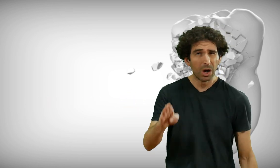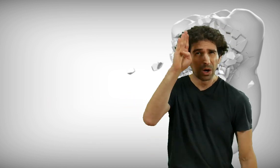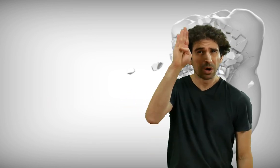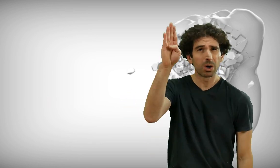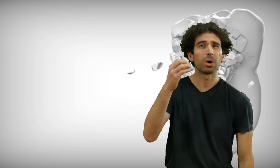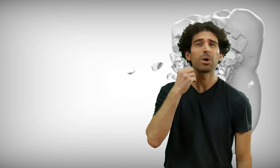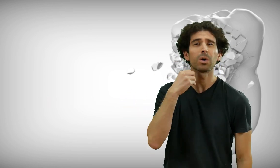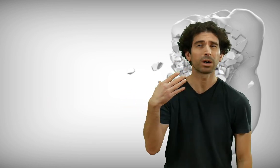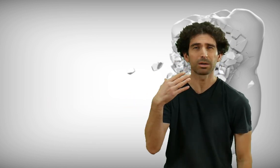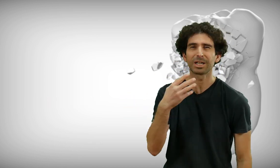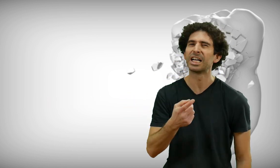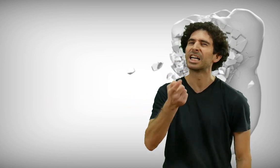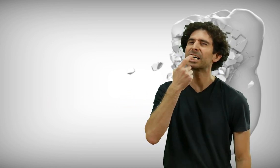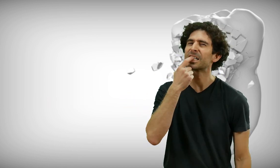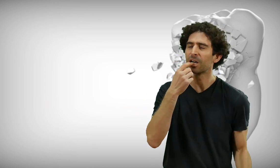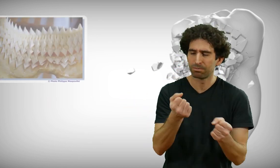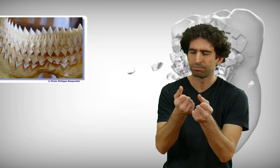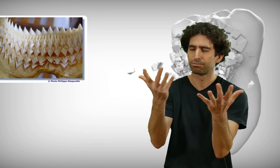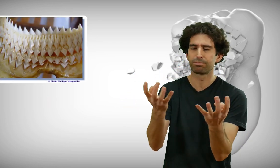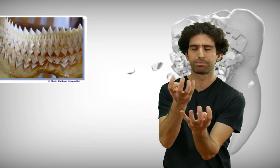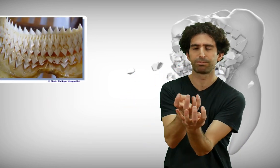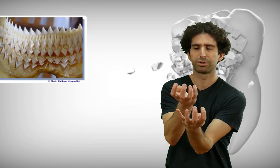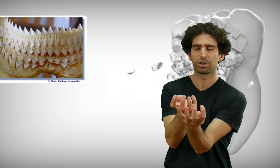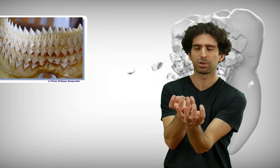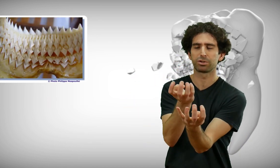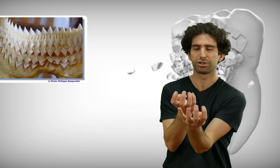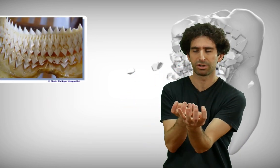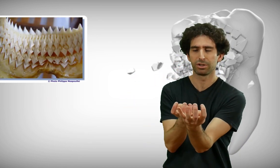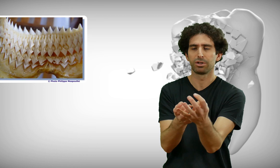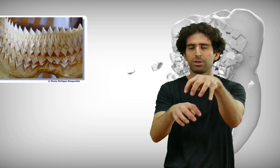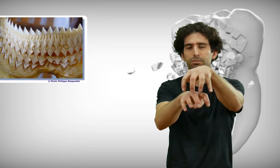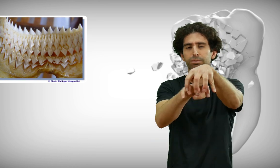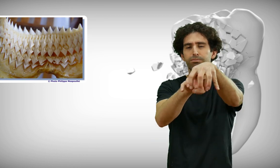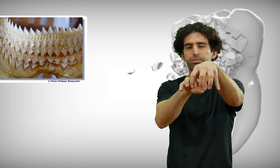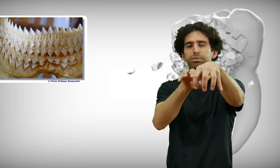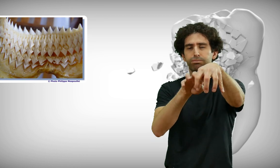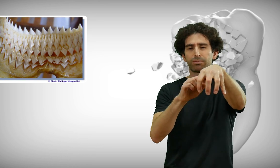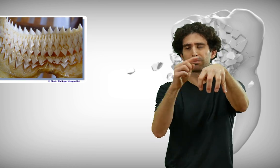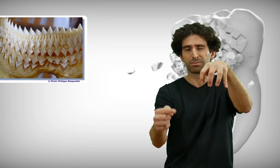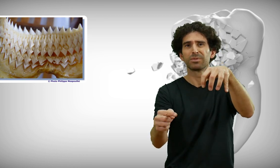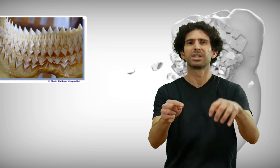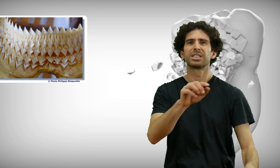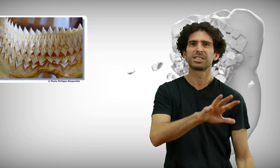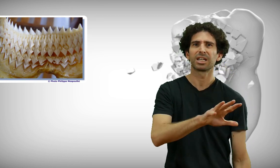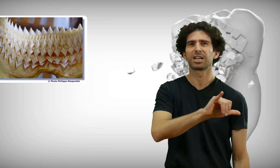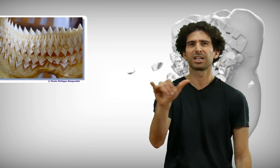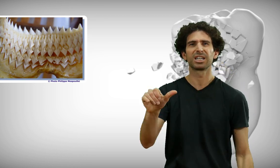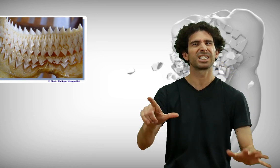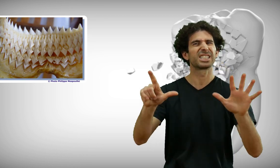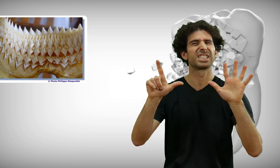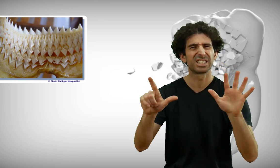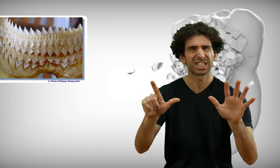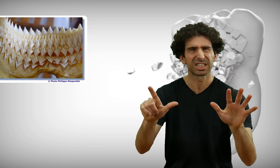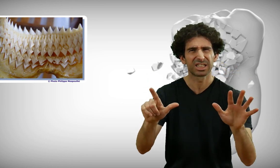Les requins blancs ont 5 à 7 rangées de dents en haut et en bas de la mâchoire.